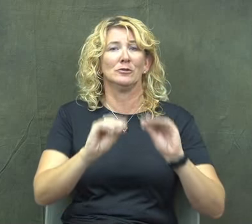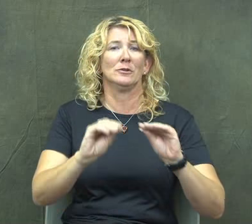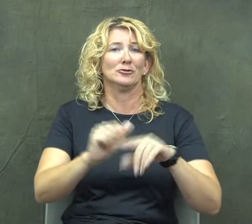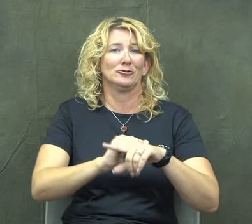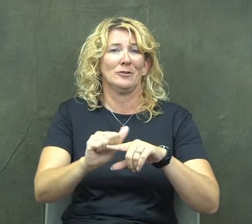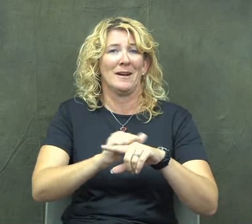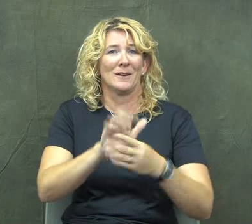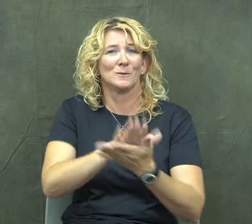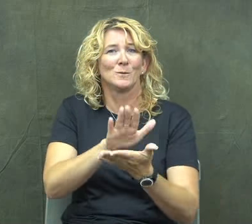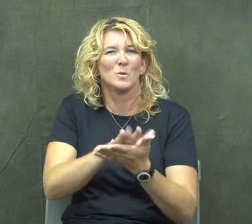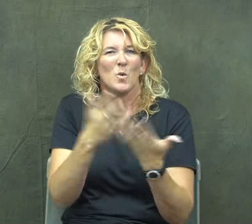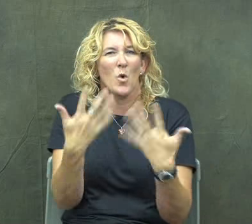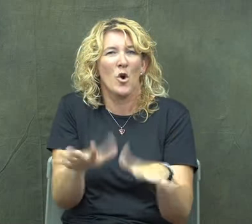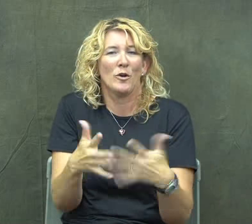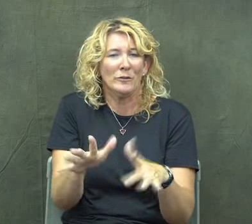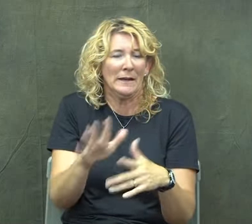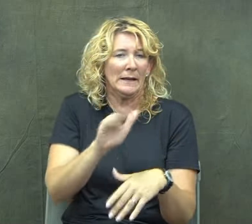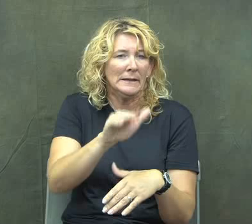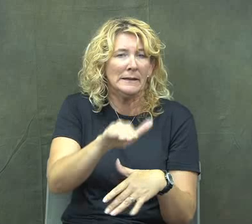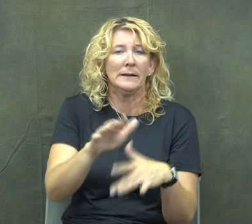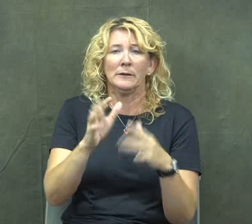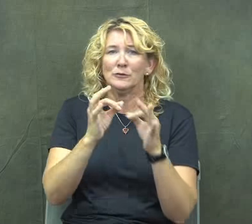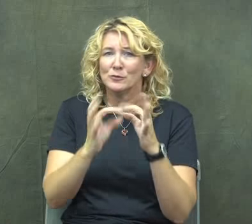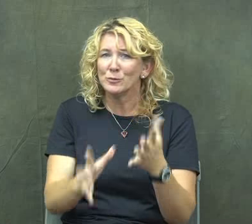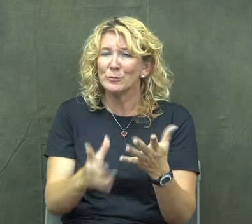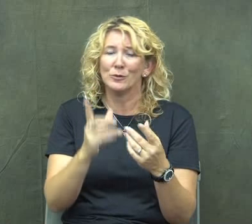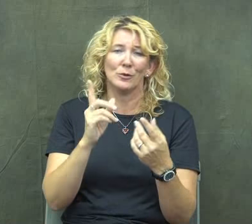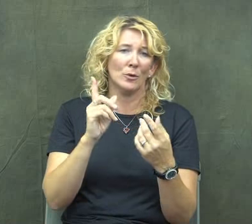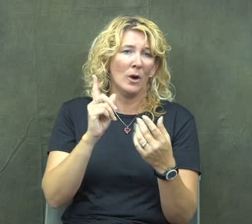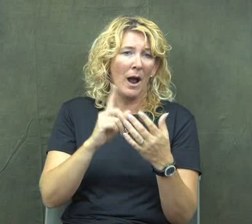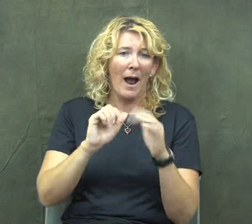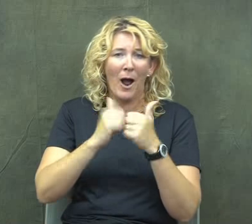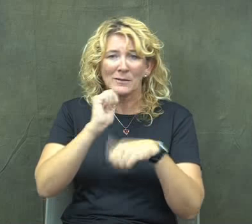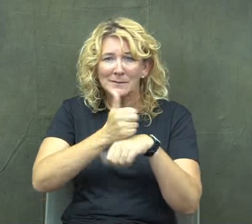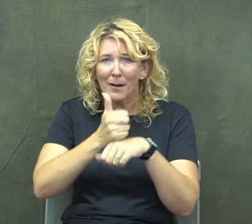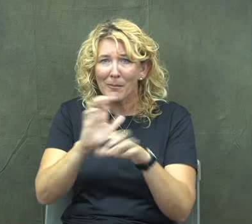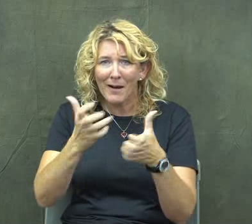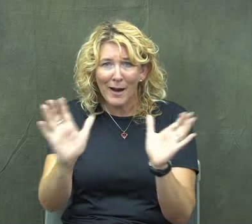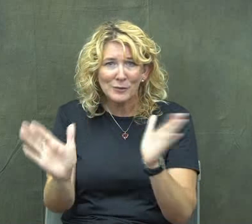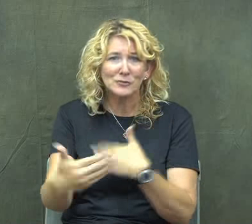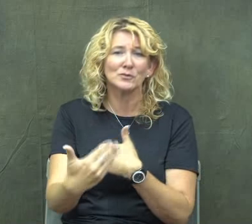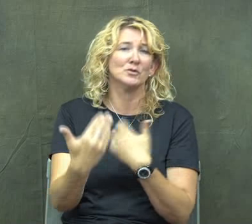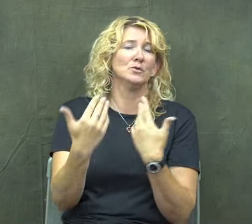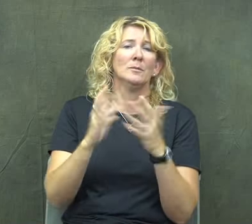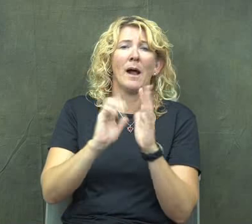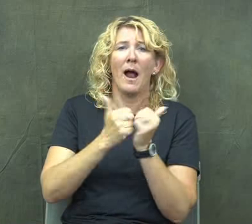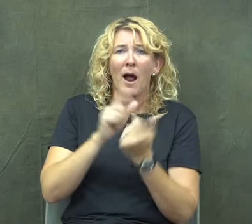la maestra de kinder ya había entrenado a la escuela sobre servicios de intérprete, cómo situar el salón,